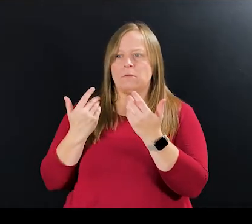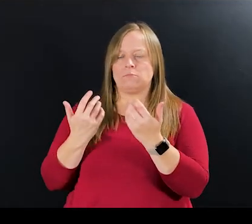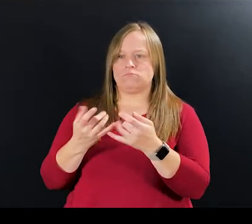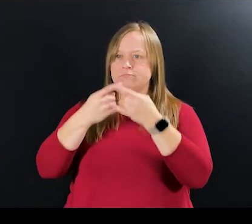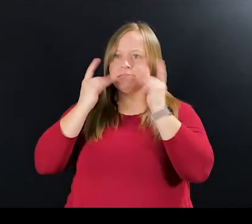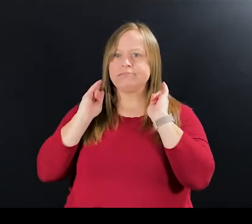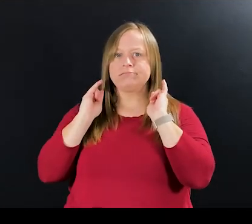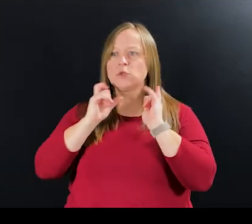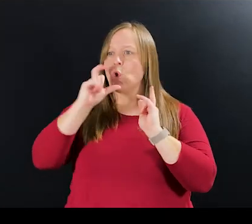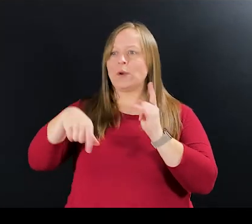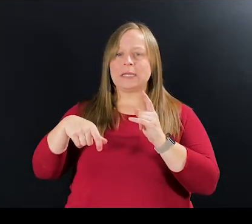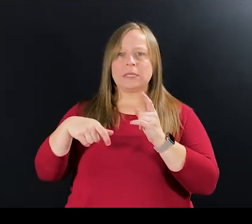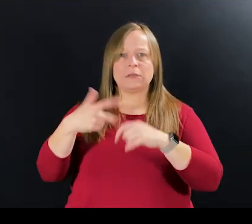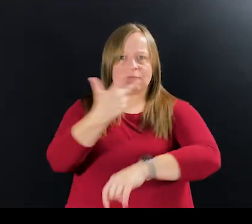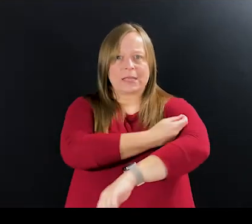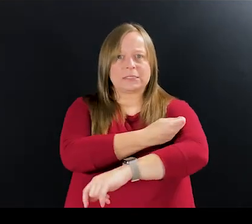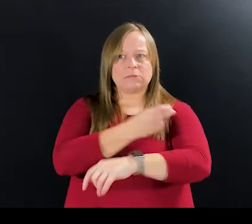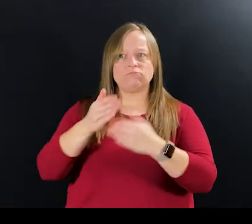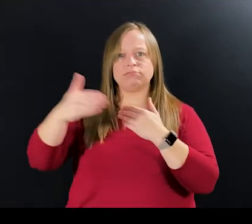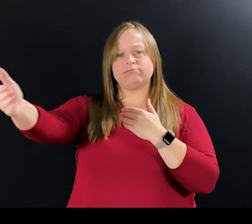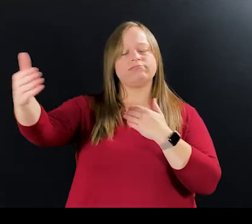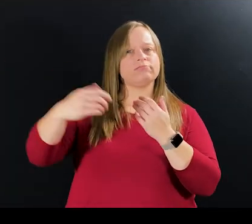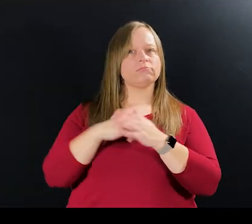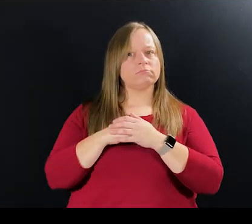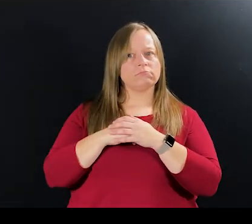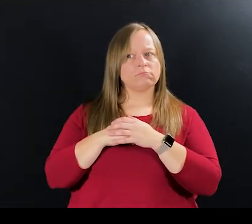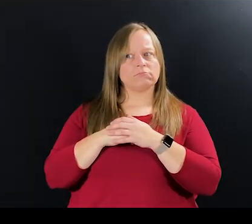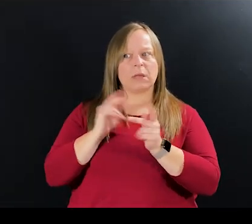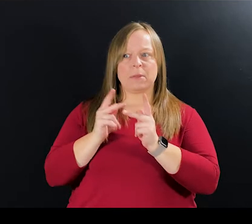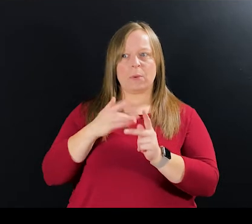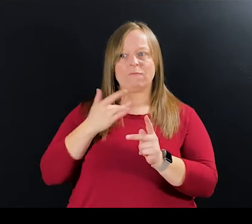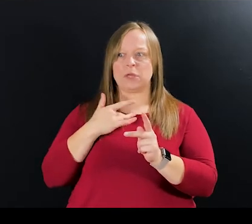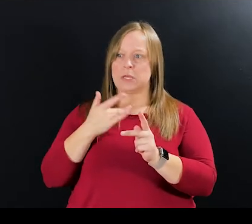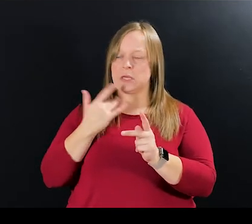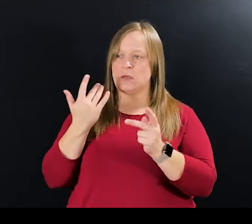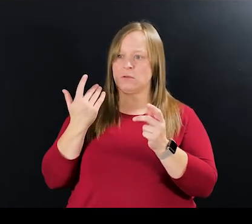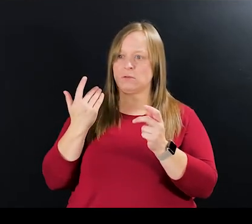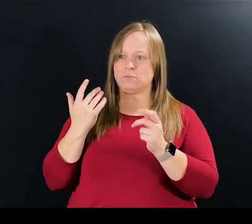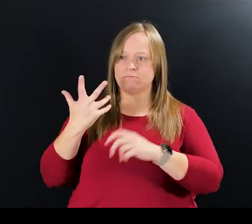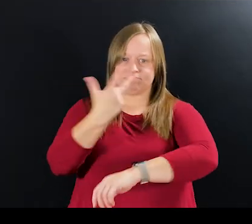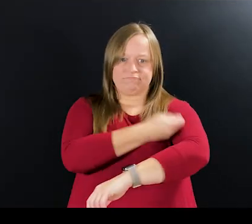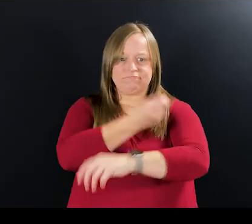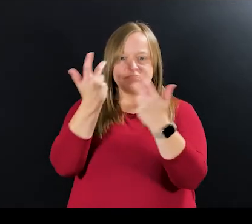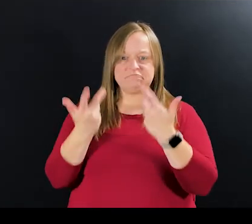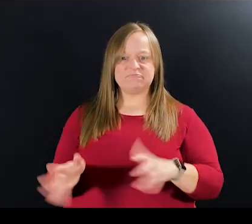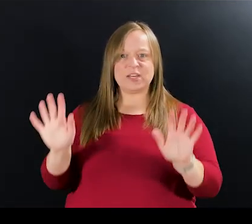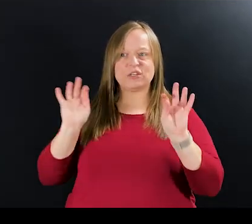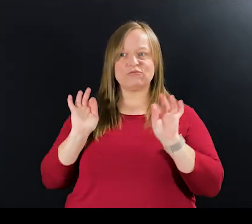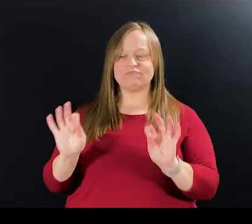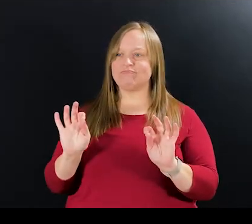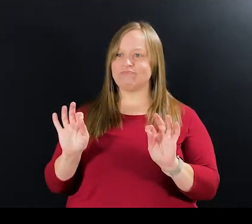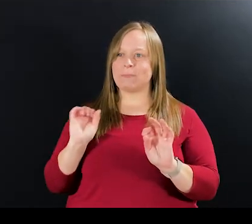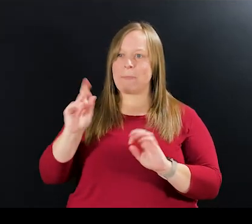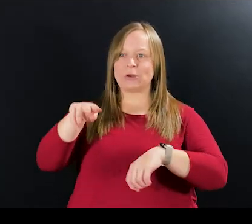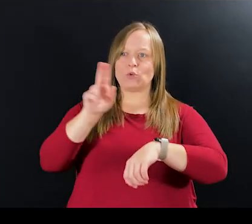que no usan máscara después de haber sido vacunadas. Las personas pueden sentir que una vez que han sido inyectados